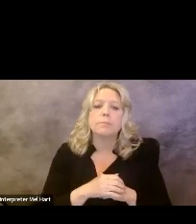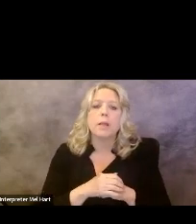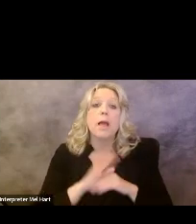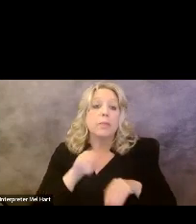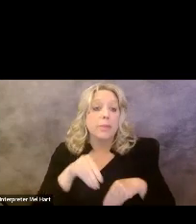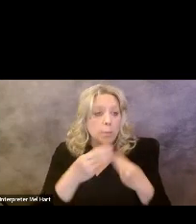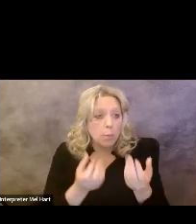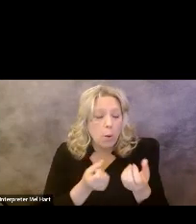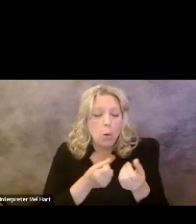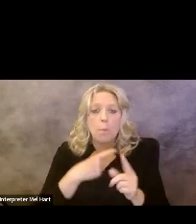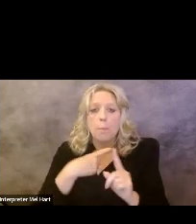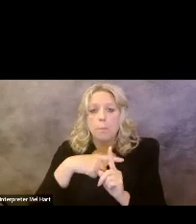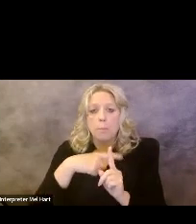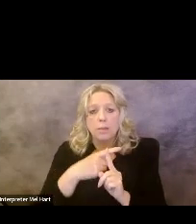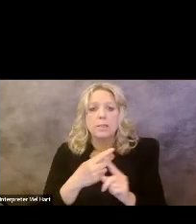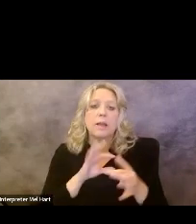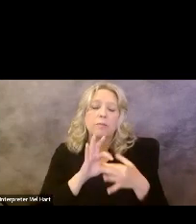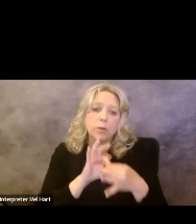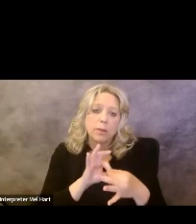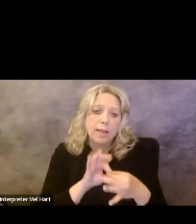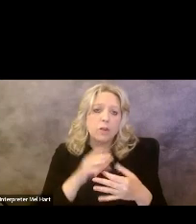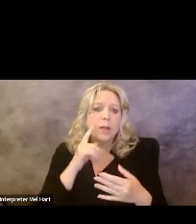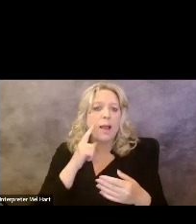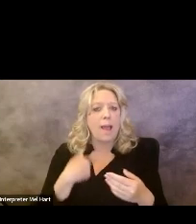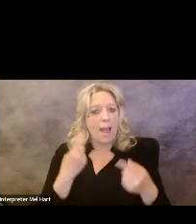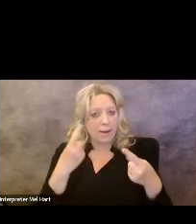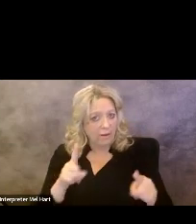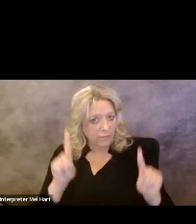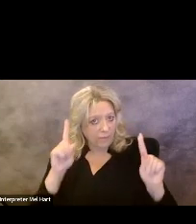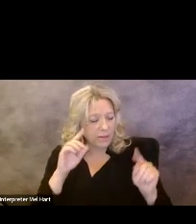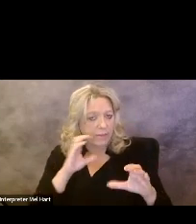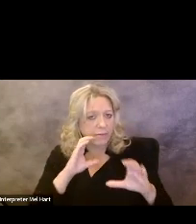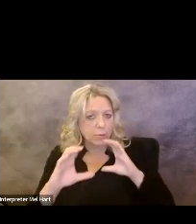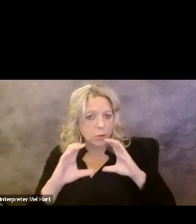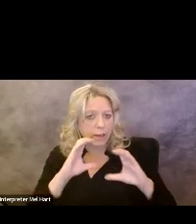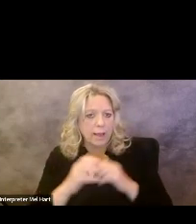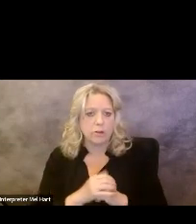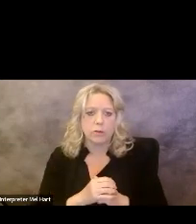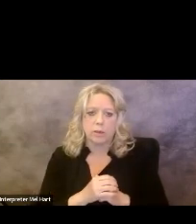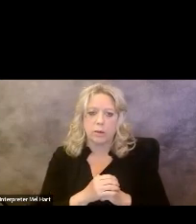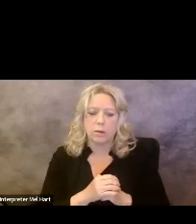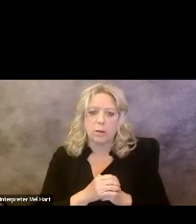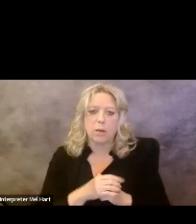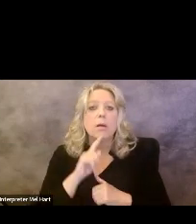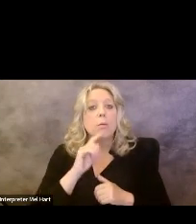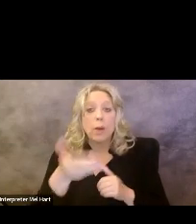una comunicación efectiva, por lo que los invitamos a todos a visitar el sitio web del Centro de Empoderamiento Familiar en